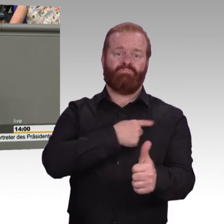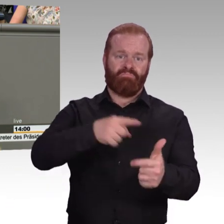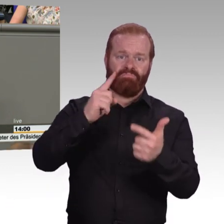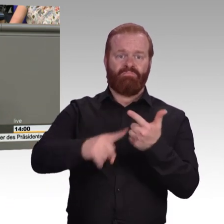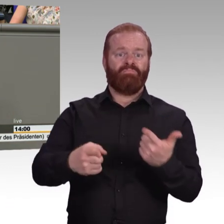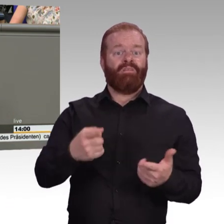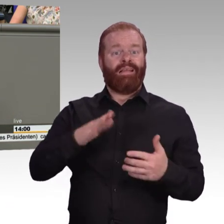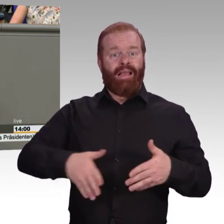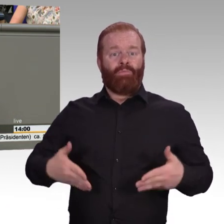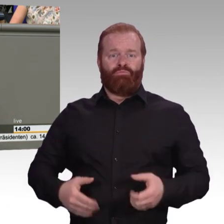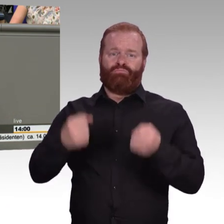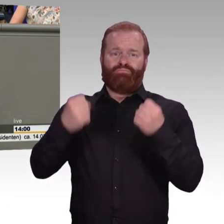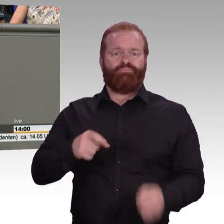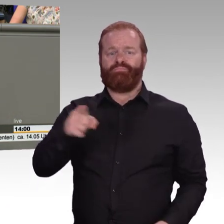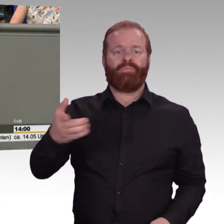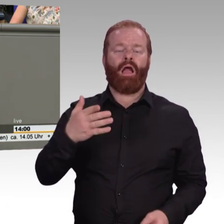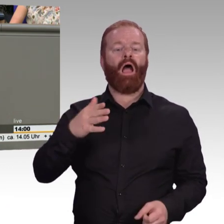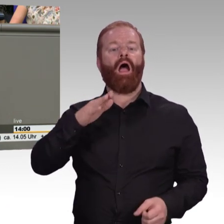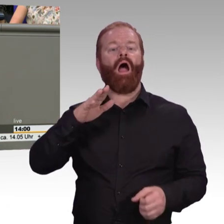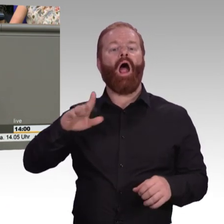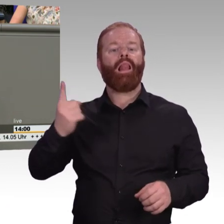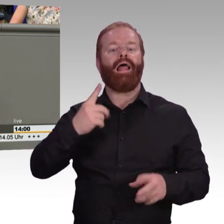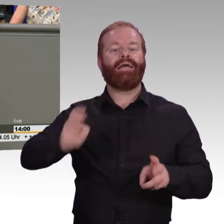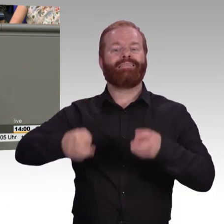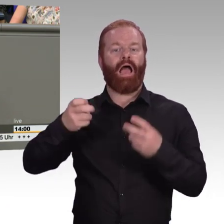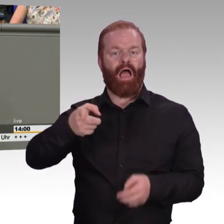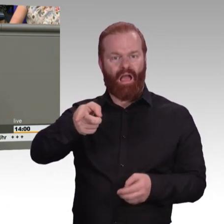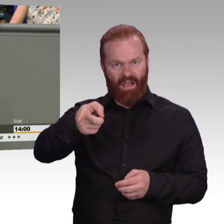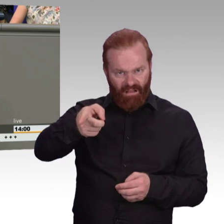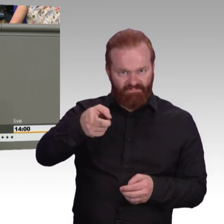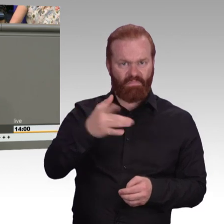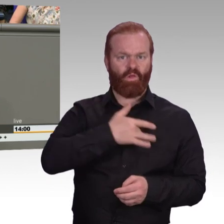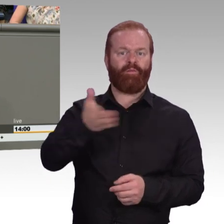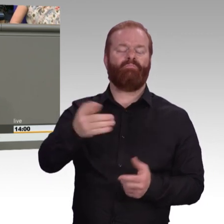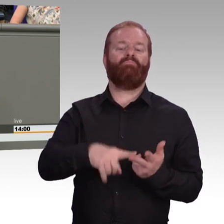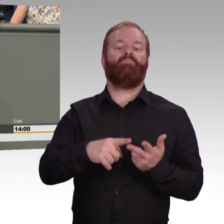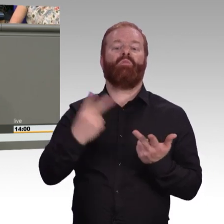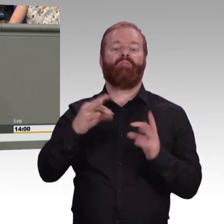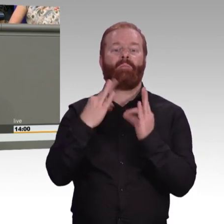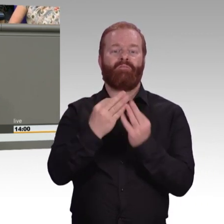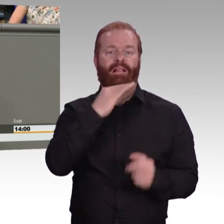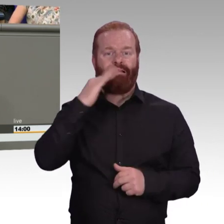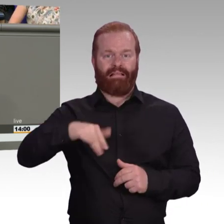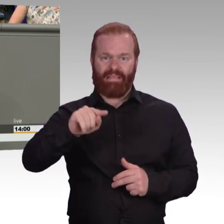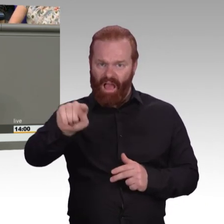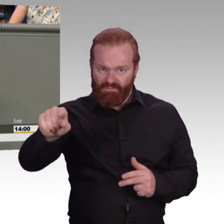für Kinder und beste Unterstützung für arme Familien. Genau das fordert Die Linke seit Jahren